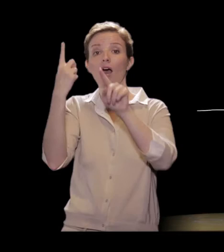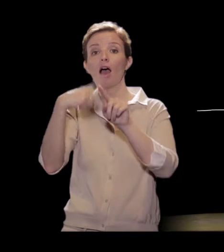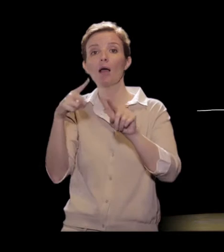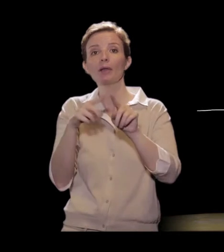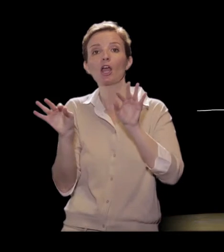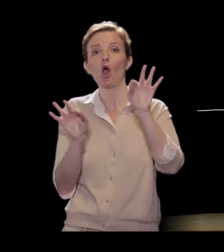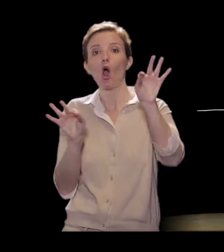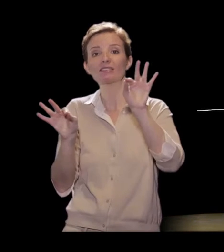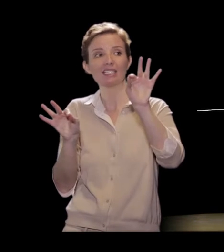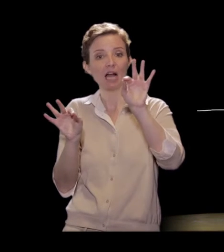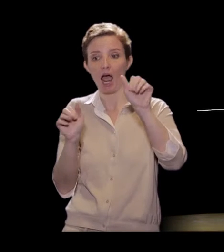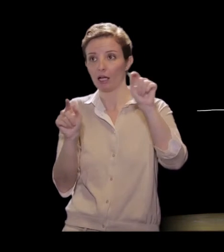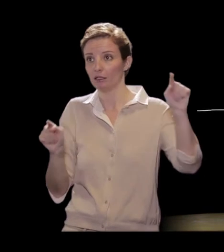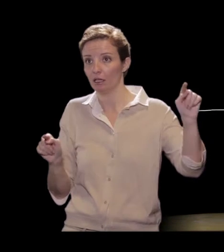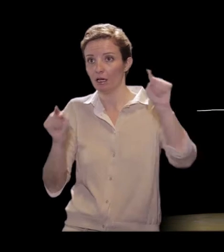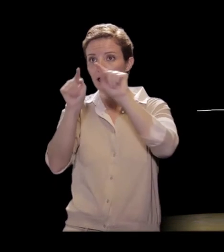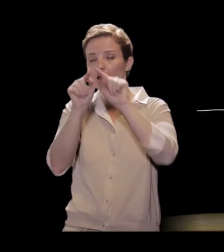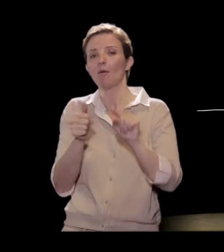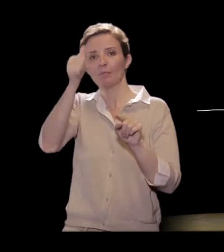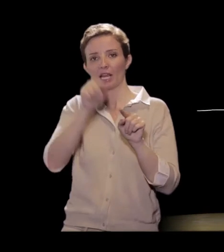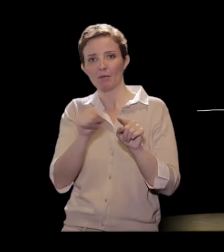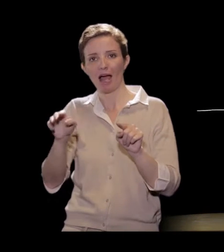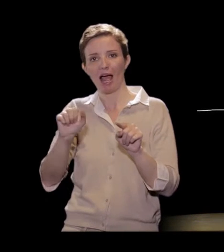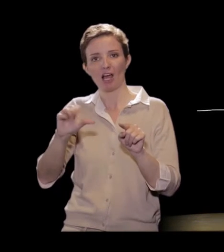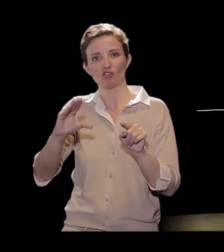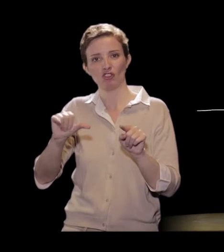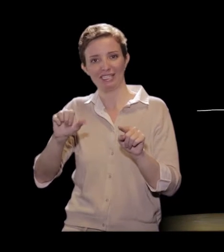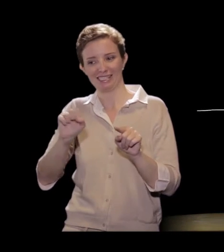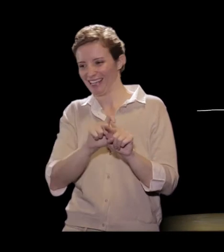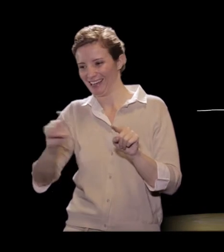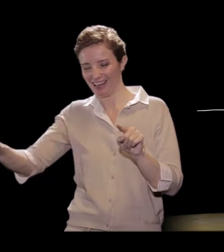La prima coordinata si chiama ascissa e la seconda è chiamata ordinata.